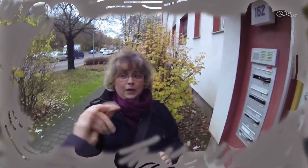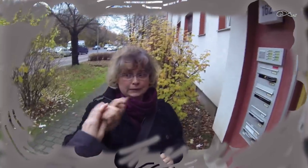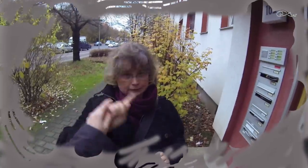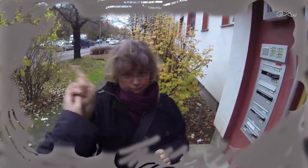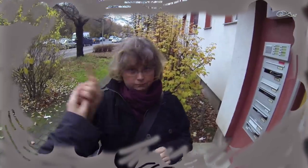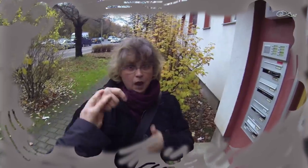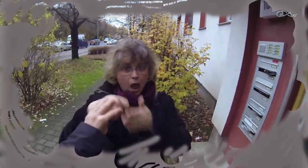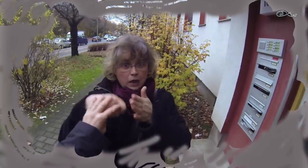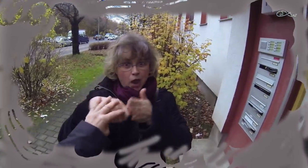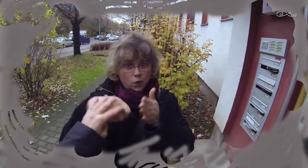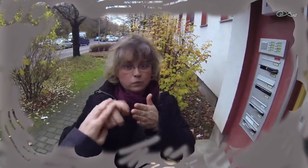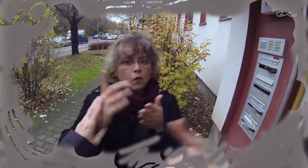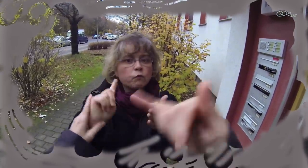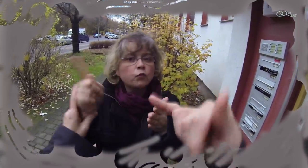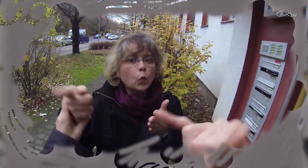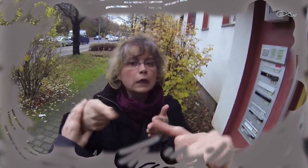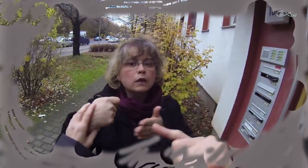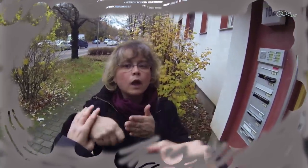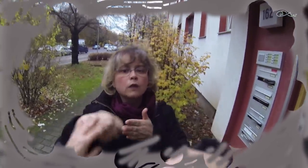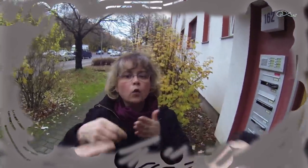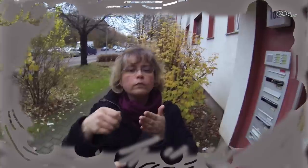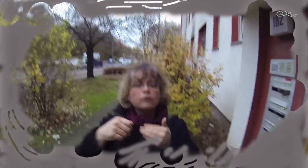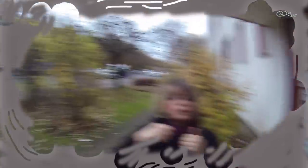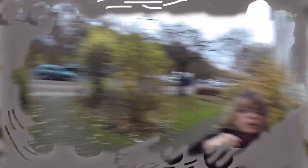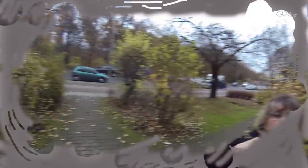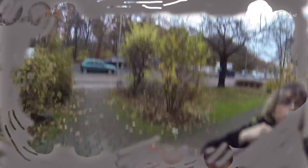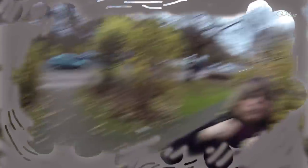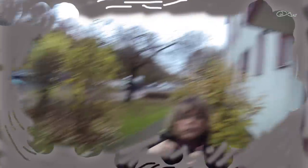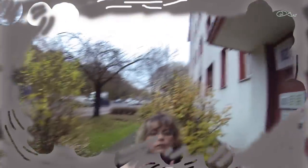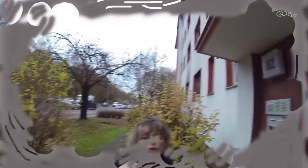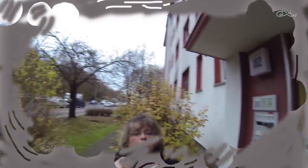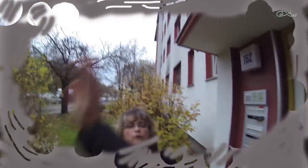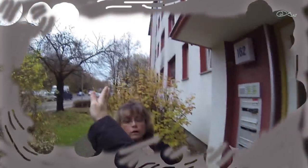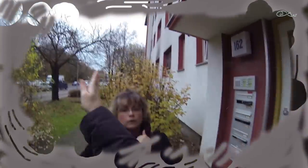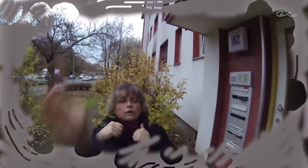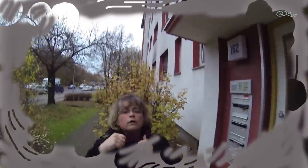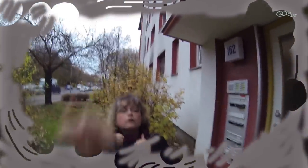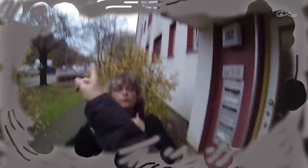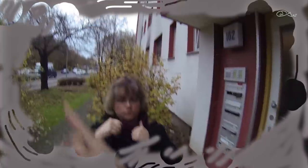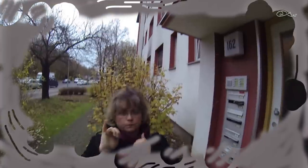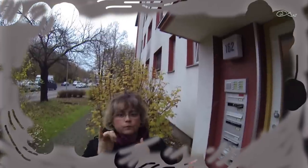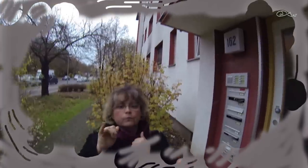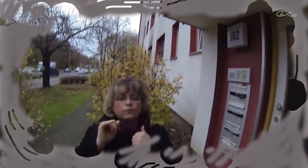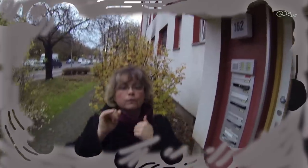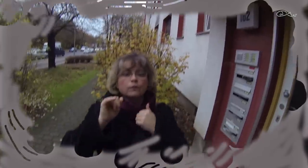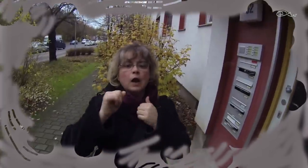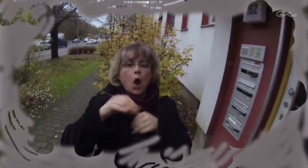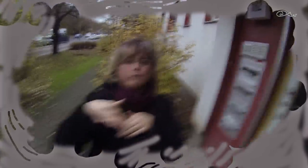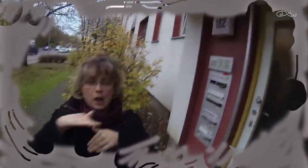Ok, Du möchtest einkaufen gehen. Wohin gehen wir einkaufen? Geradeaus, da lang. ... (nicht zu sehen)